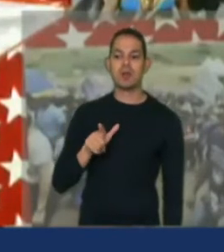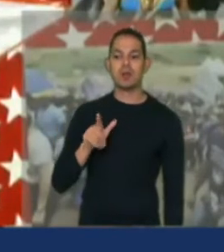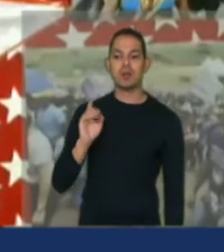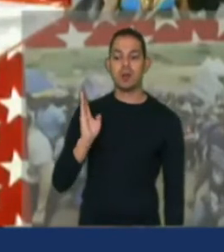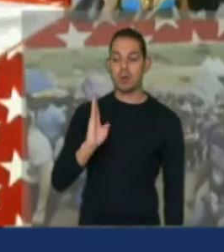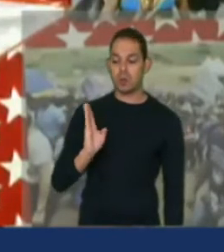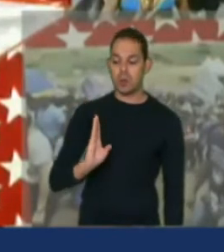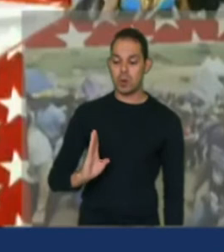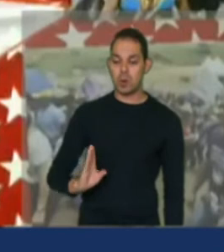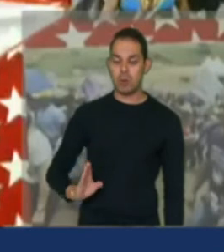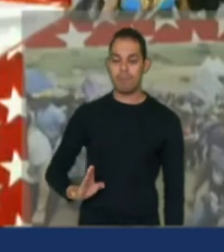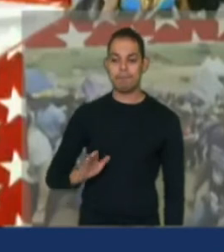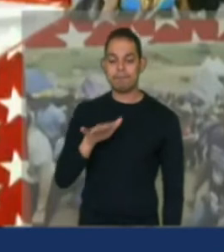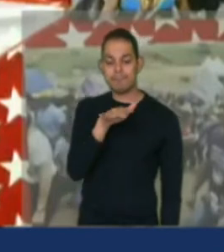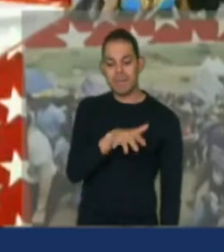TEM MAIS ESPAÇO PARA AUTORITARISMO COMO TAMBÉM